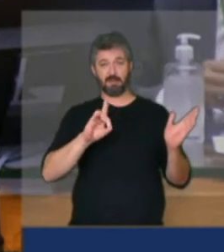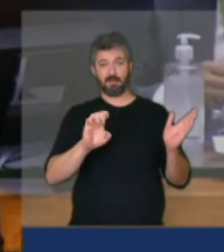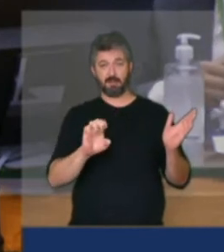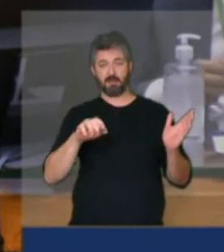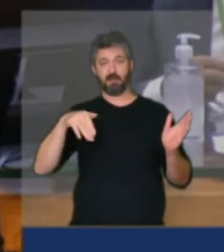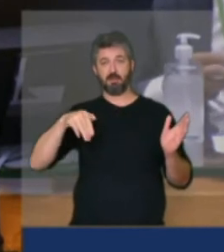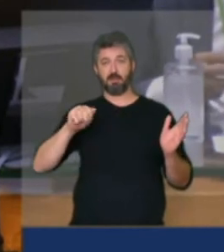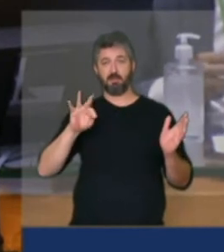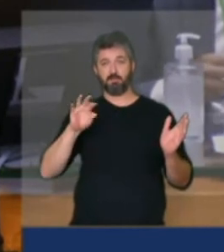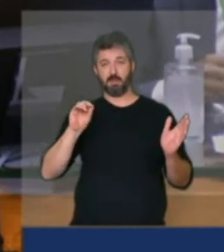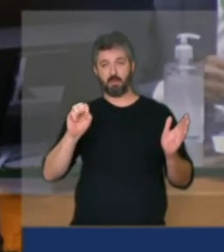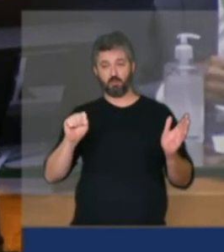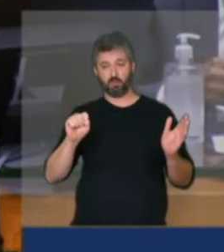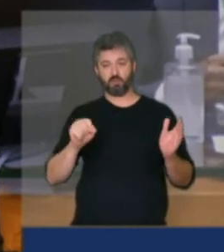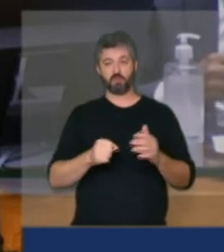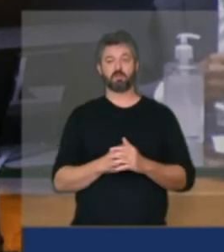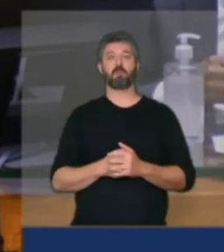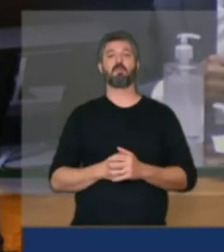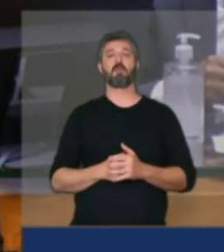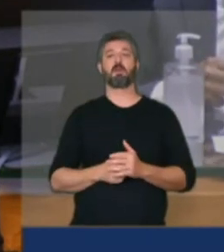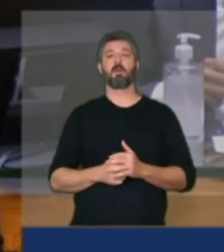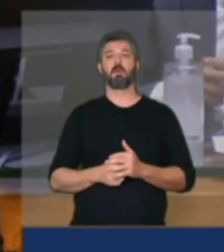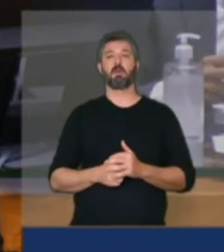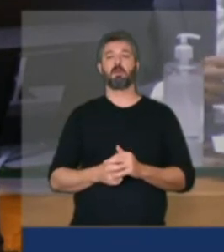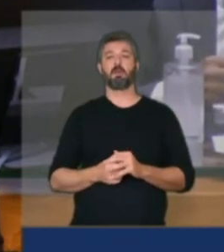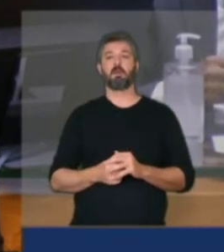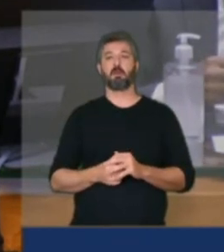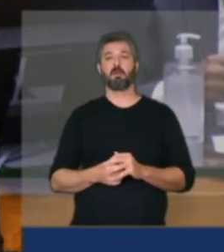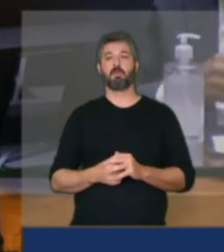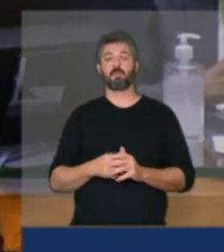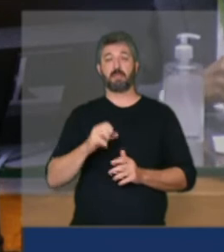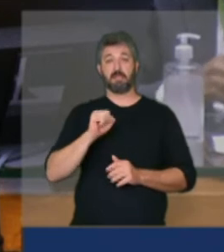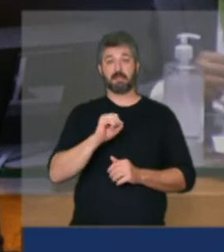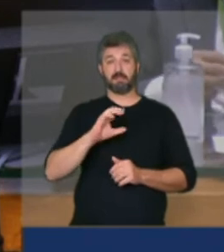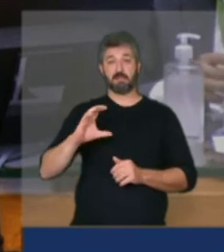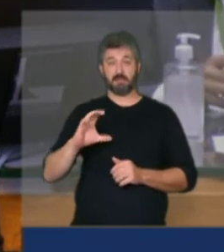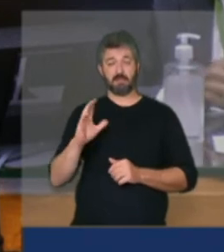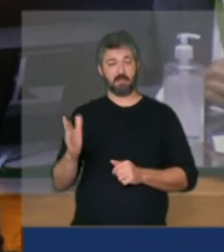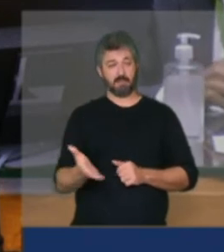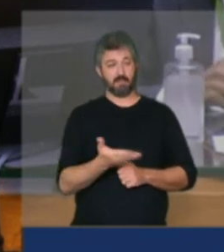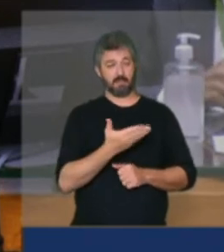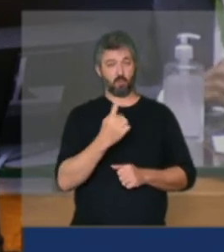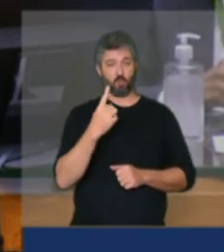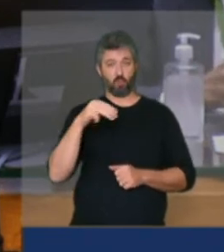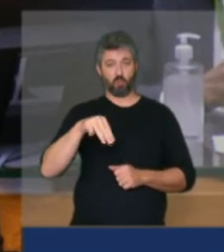RAPIDAMENTE POR SANTA CATARINA, POR UM MINUTO, PARA OUVIR O DEPUTADO DARCY MATOS. -- [DEPUTADO]: OBRIGADO,